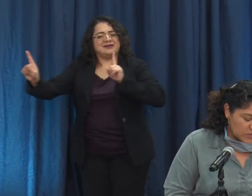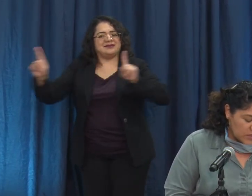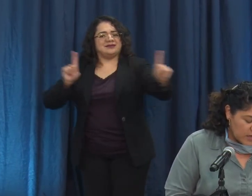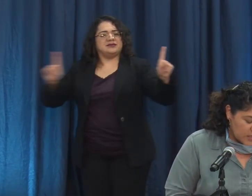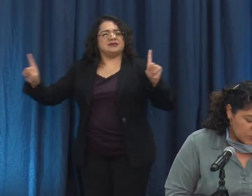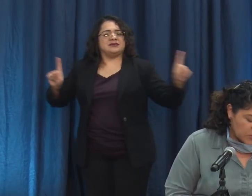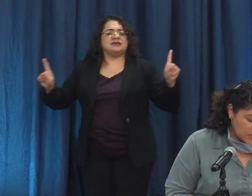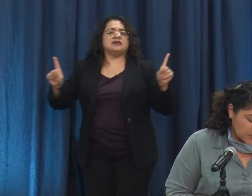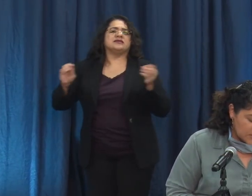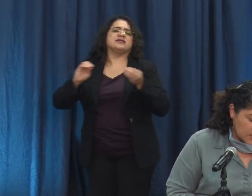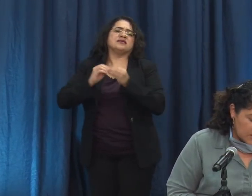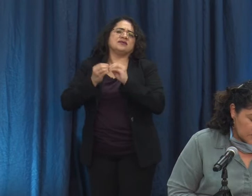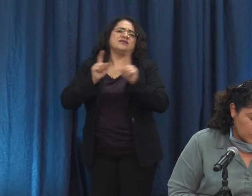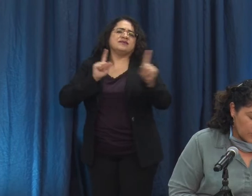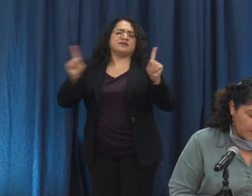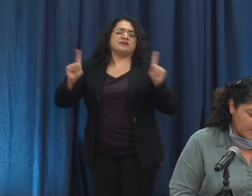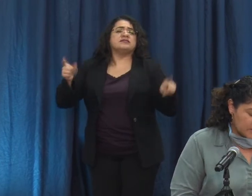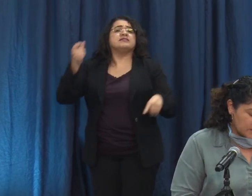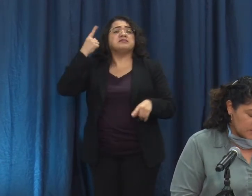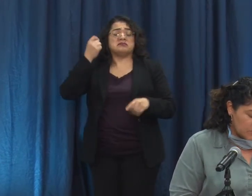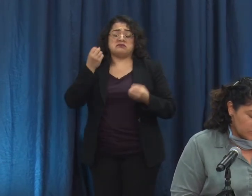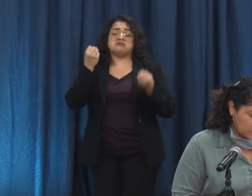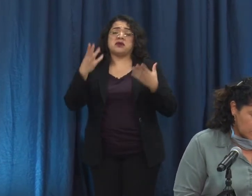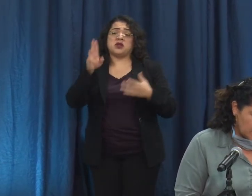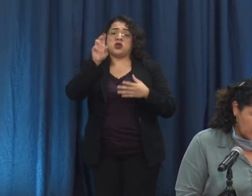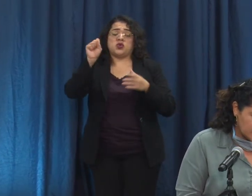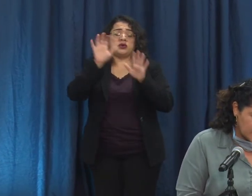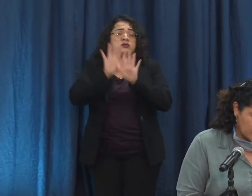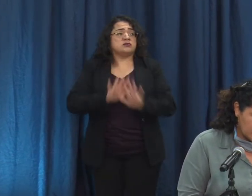muestran las protest --is en todo el pais intend emos Kedar sin Casas